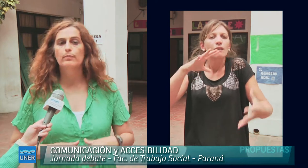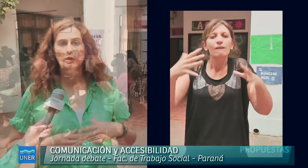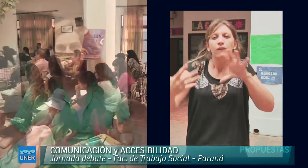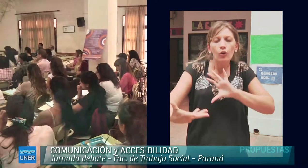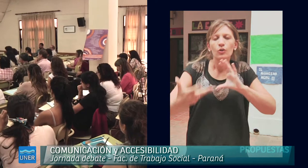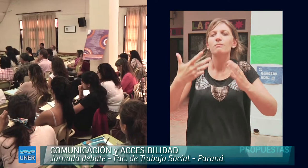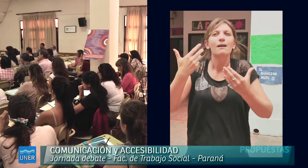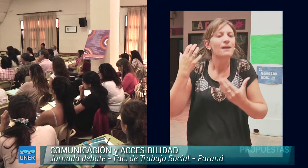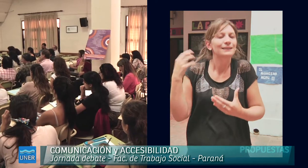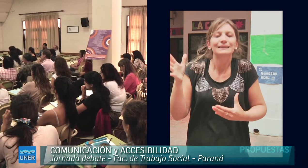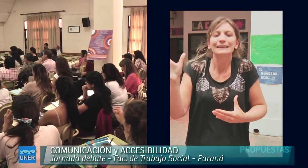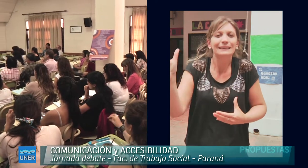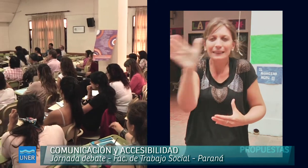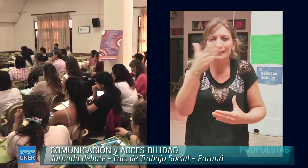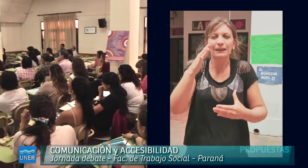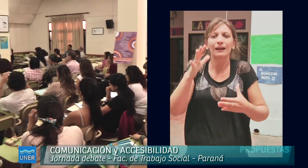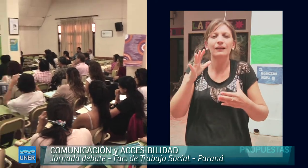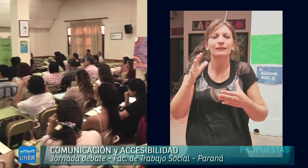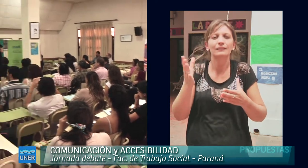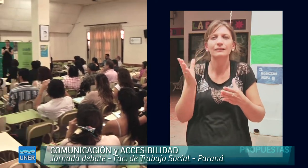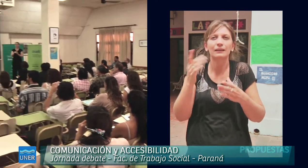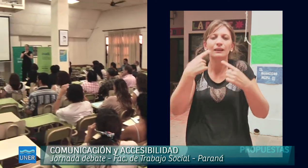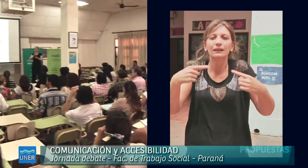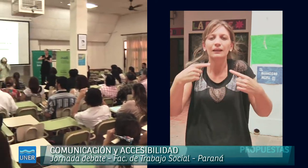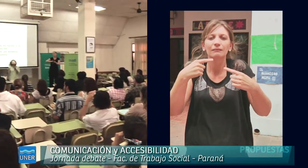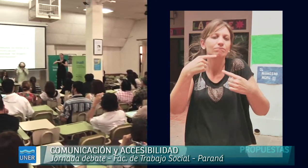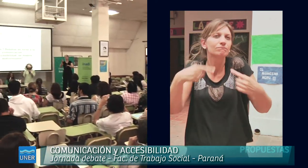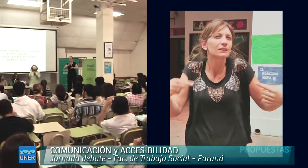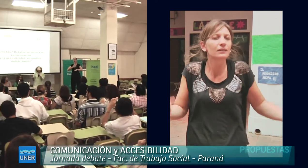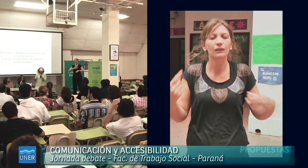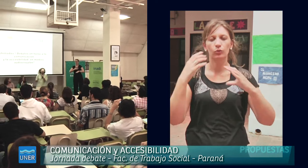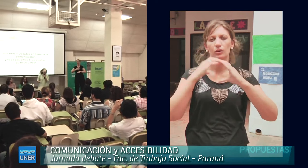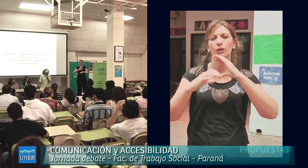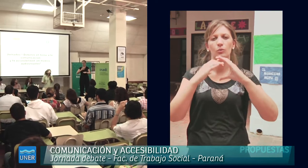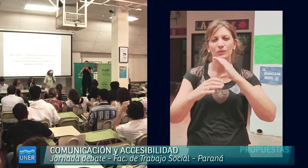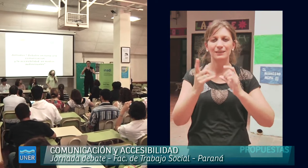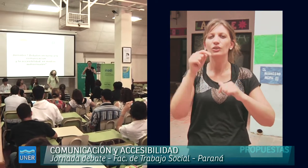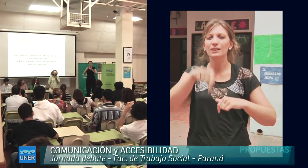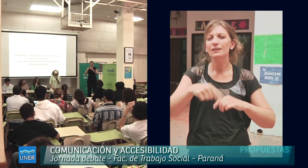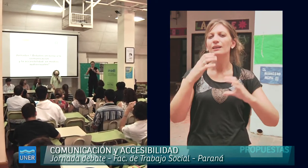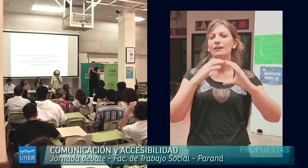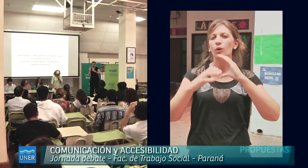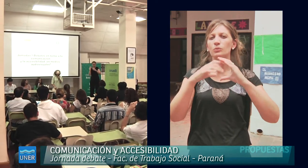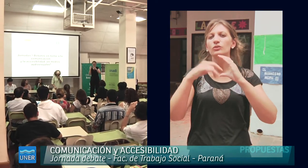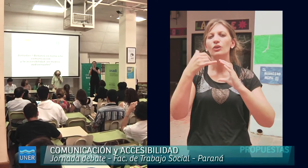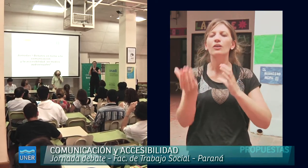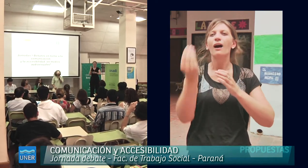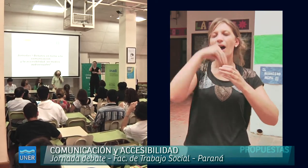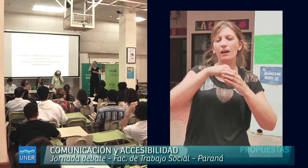producen comunicación, y que incluya, equipos de trabajo, donde pueda ir teniendo también,